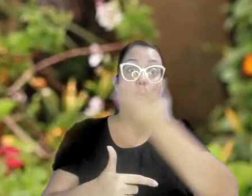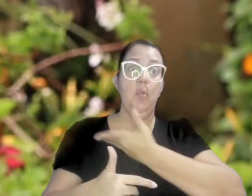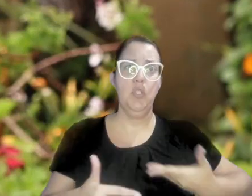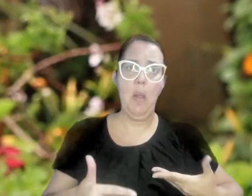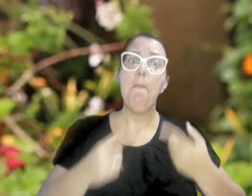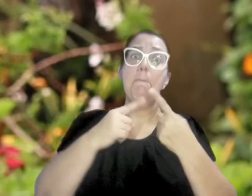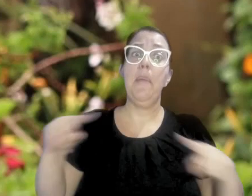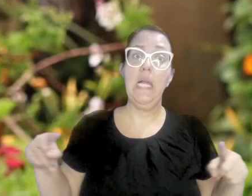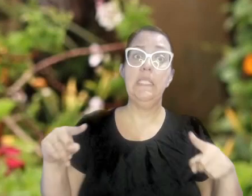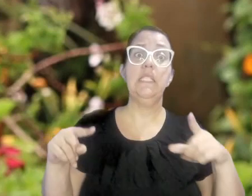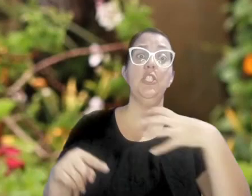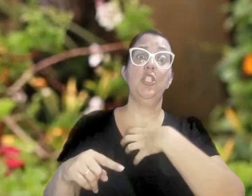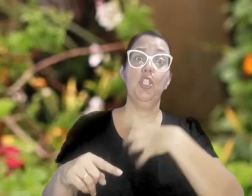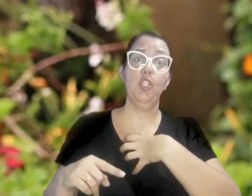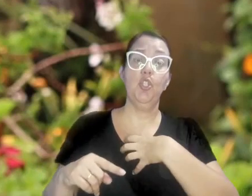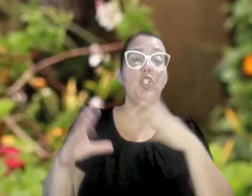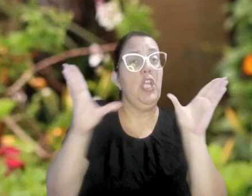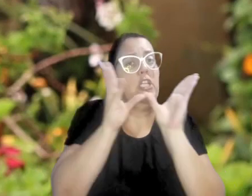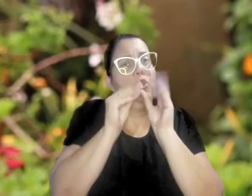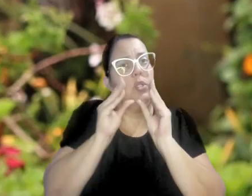Mas ela é, de forma sintética,